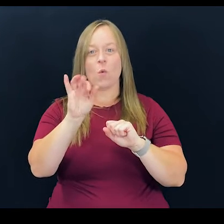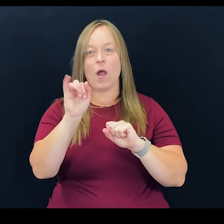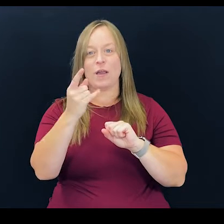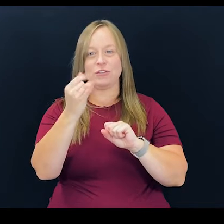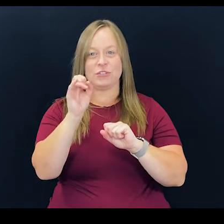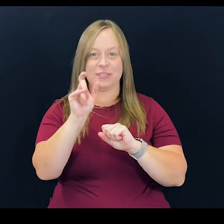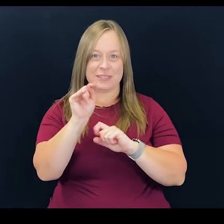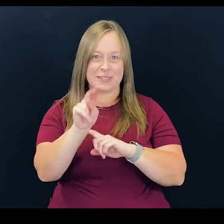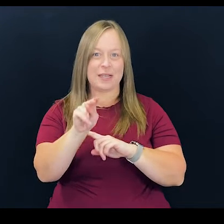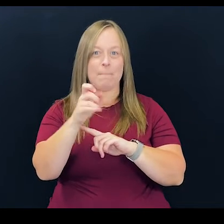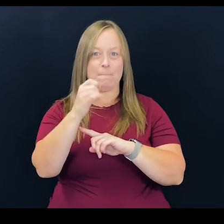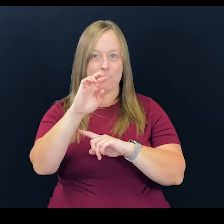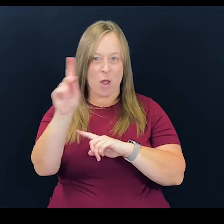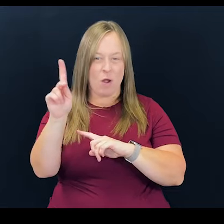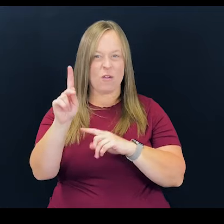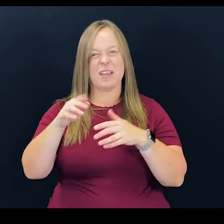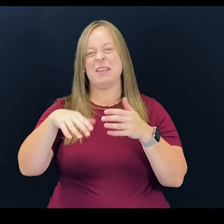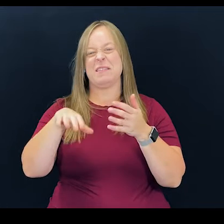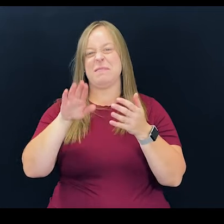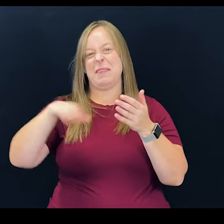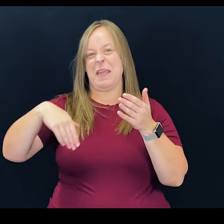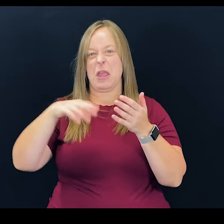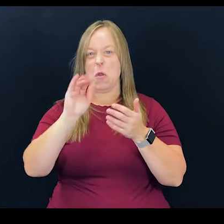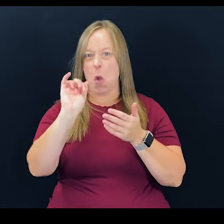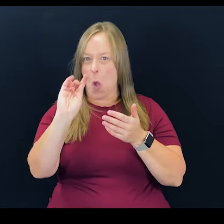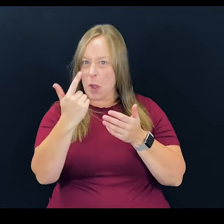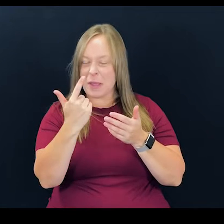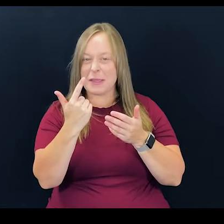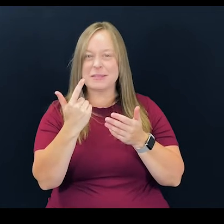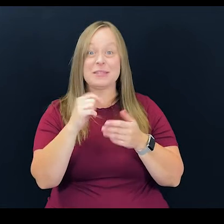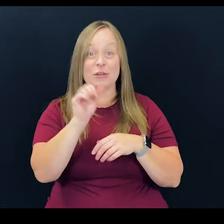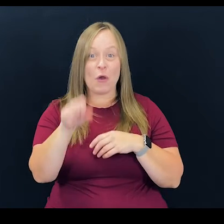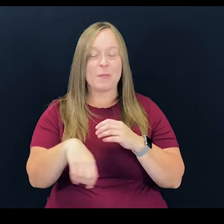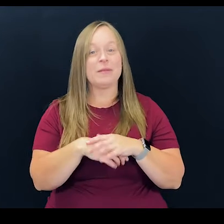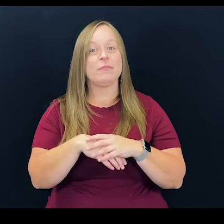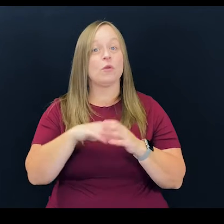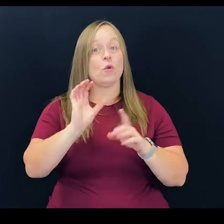en el Washington Park de Albany a fines de agosto. Como evento cultural,